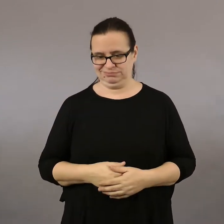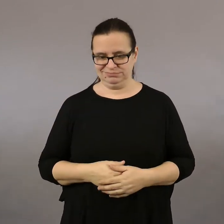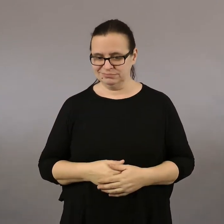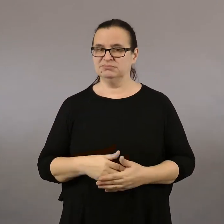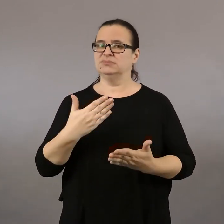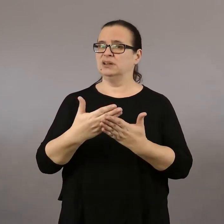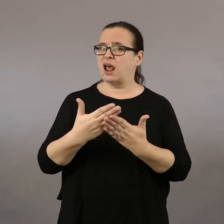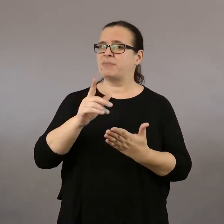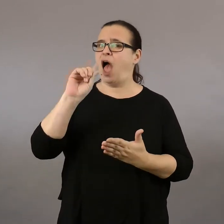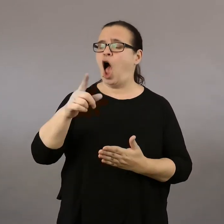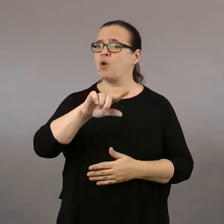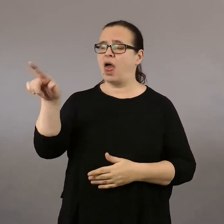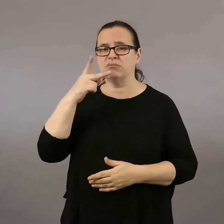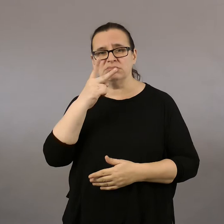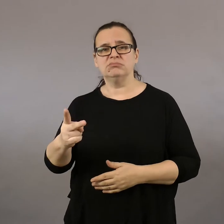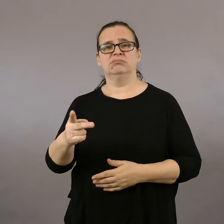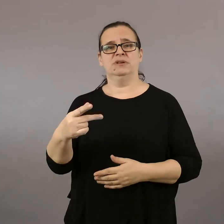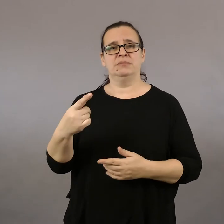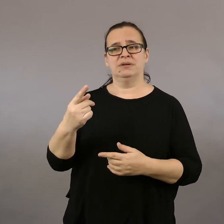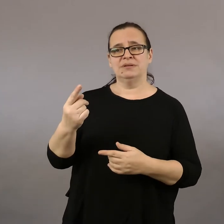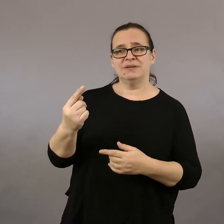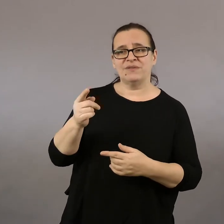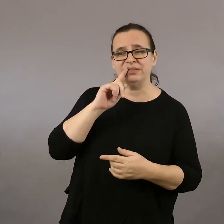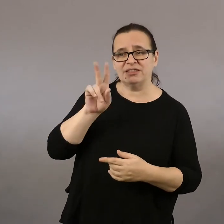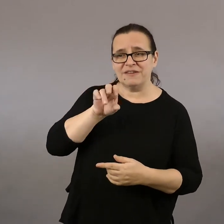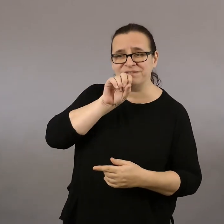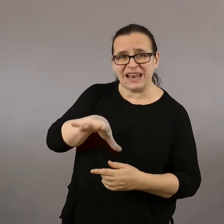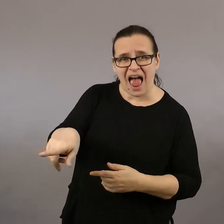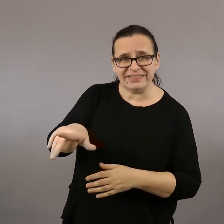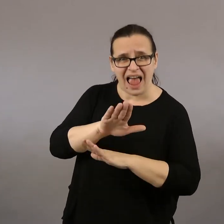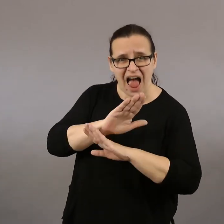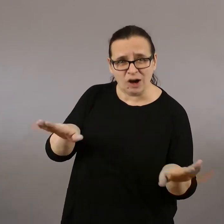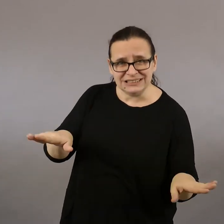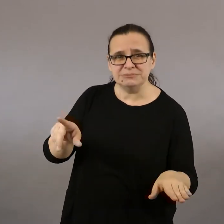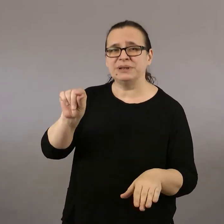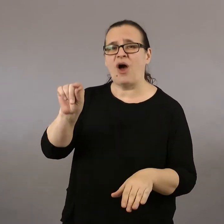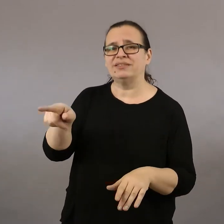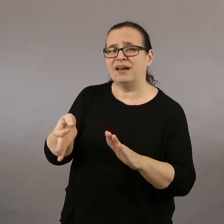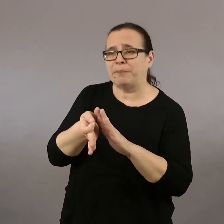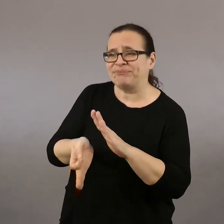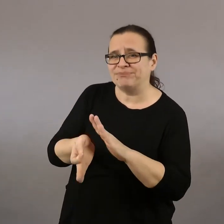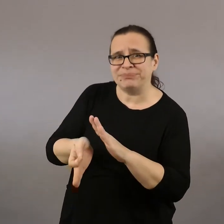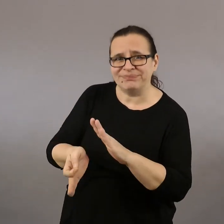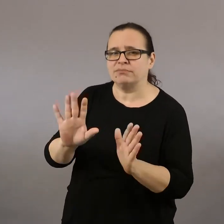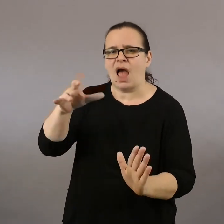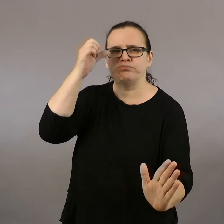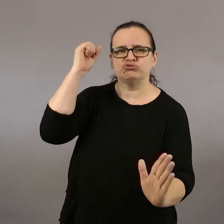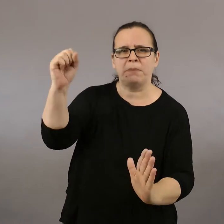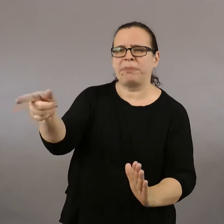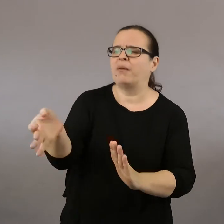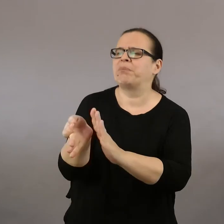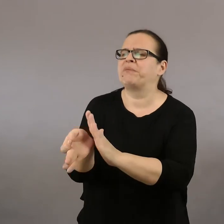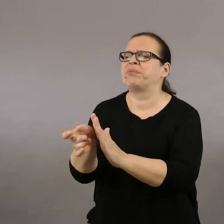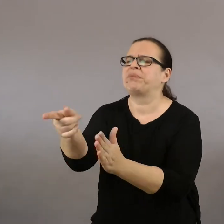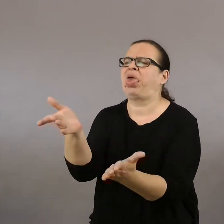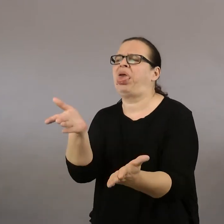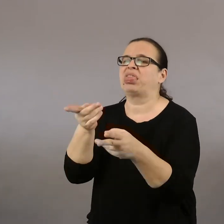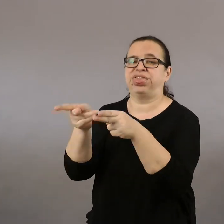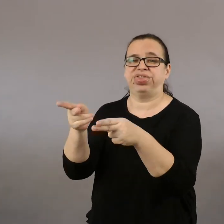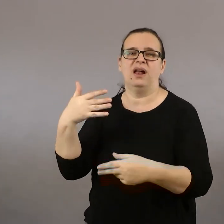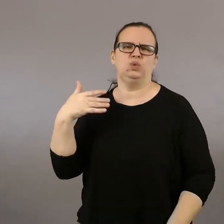Wird als Weichei oder Versager beschimpt